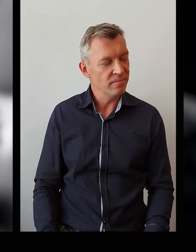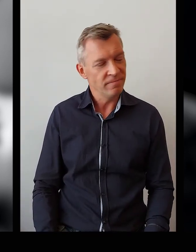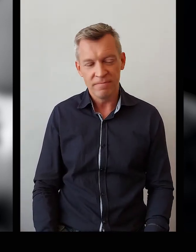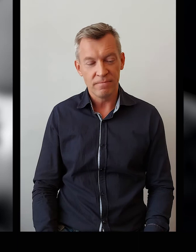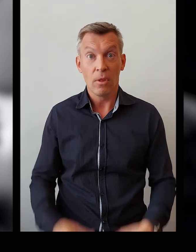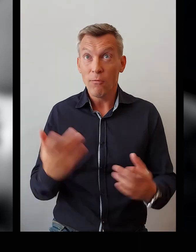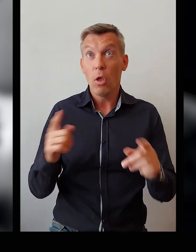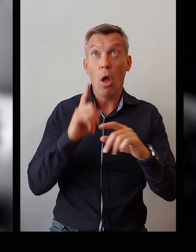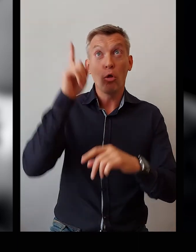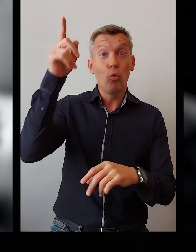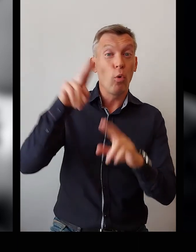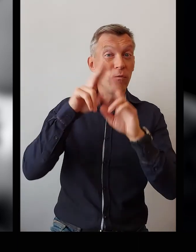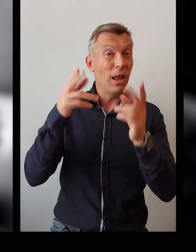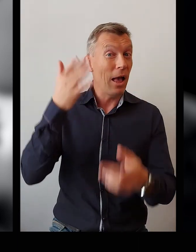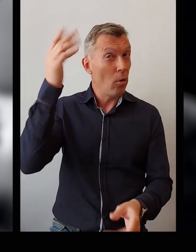vagy a túlvilágon távol.